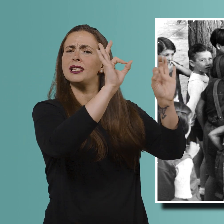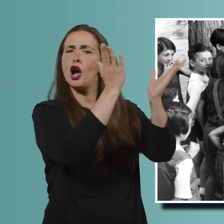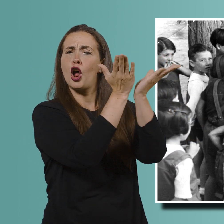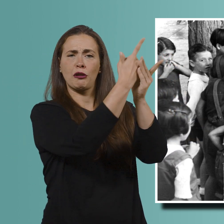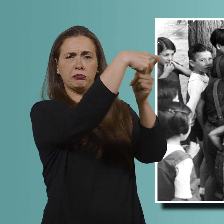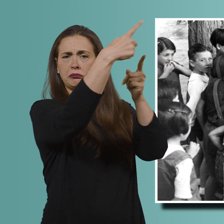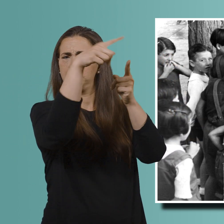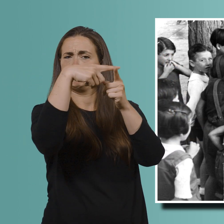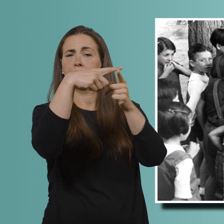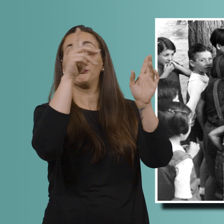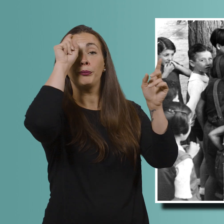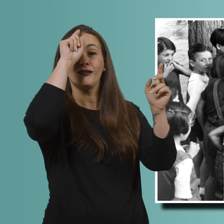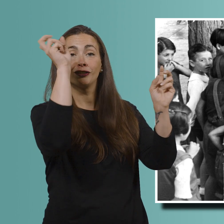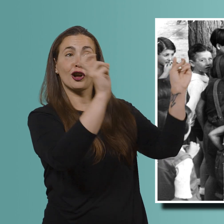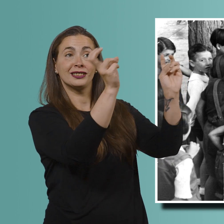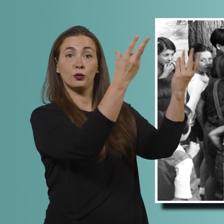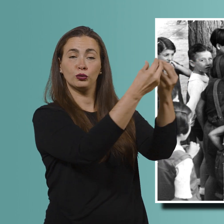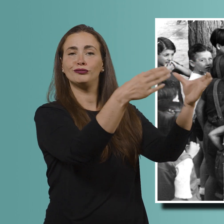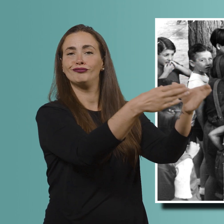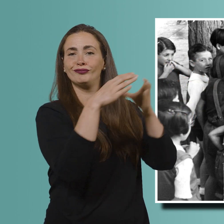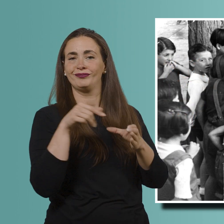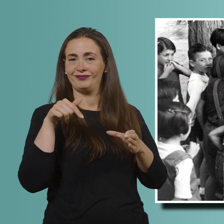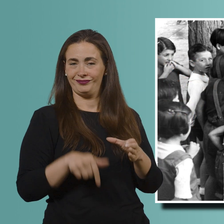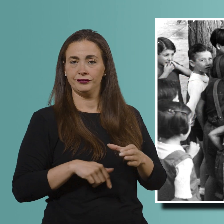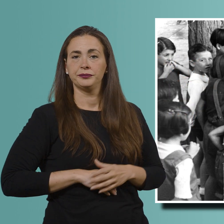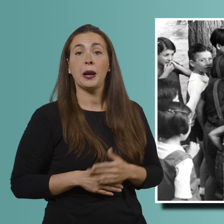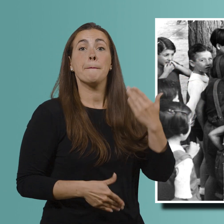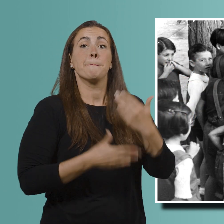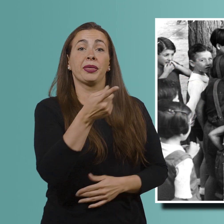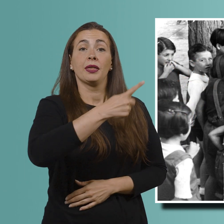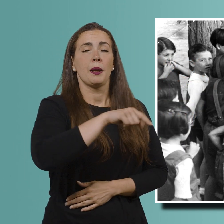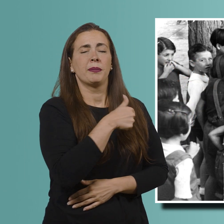Pertanyien a diferents grups escolars i van venir acompanyats pels seus professors.